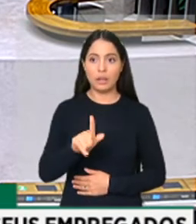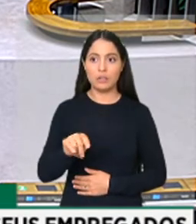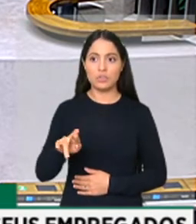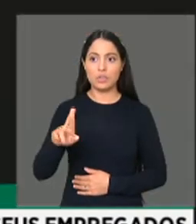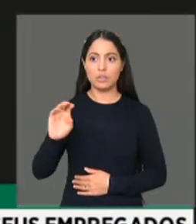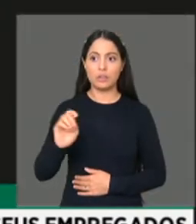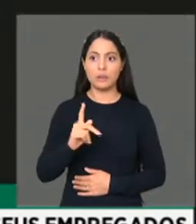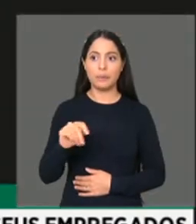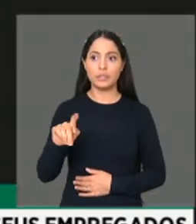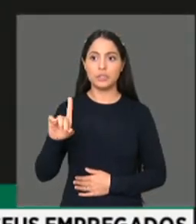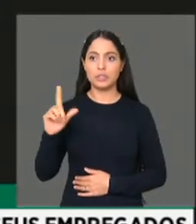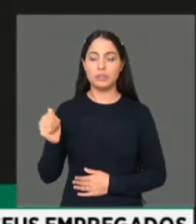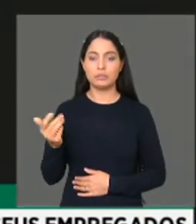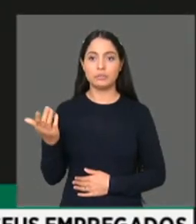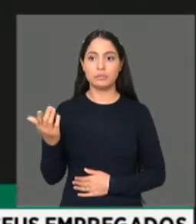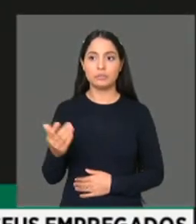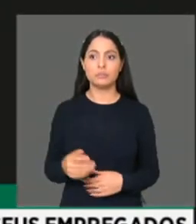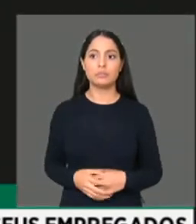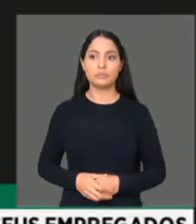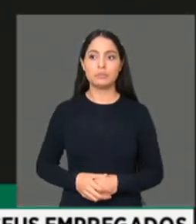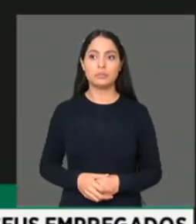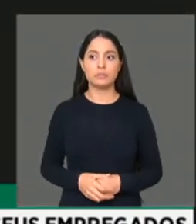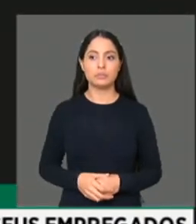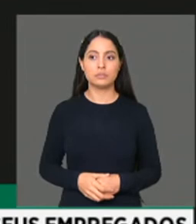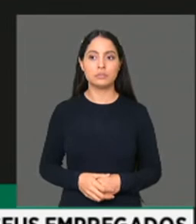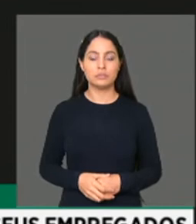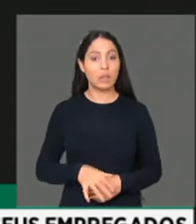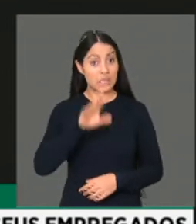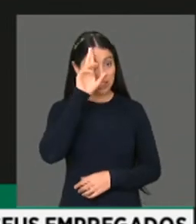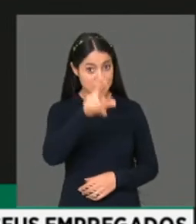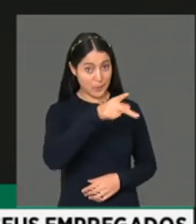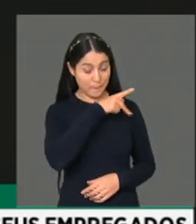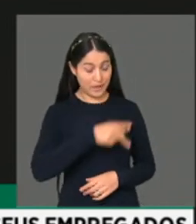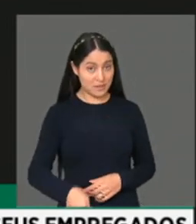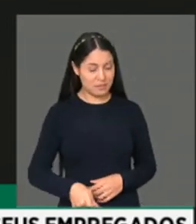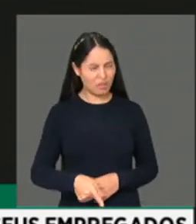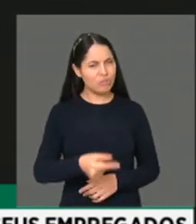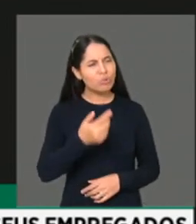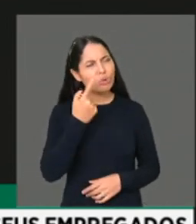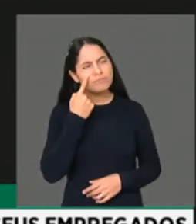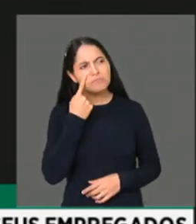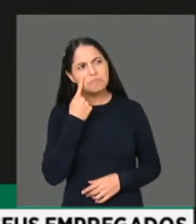BOHN GASS. [DEPUTADO]: PRESIDENTE? [PRESIDENTE]: DEPUTADO ALEXANDRE PADILHA. [DEPUTADO]: SENHOR PRESIDENTE. EU OUVI ATENTAMENTE A